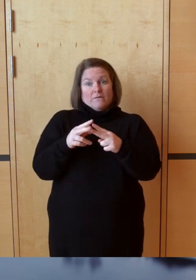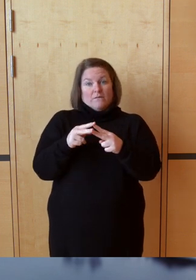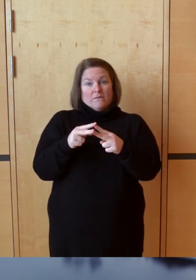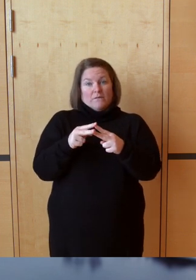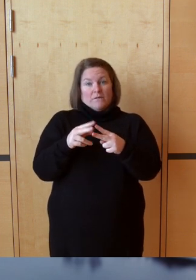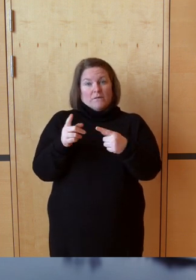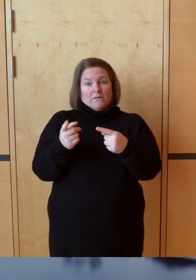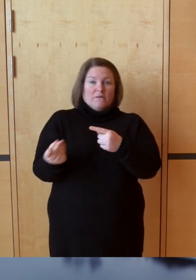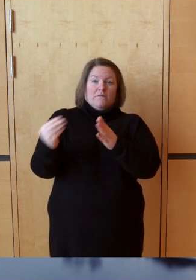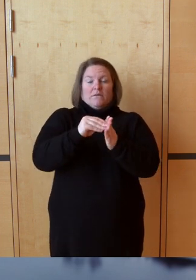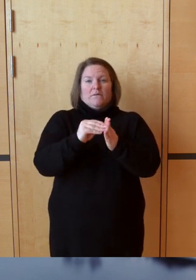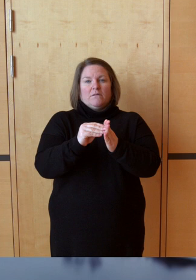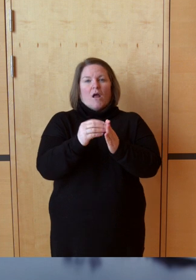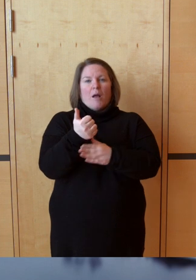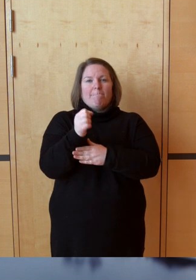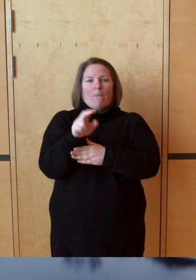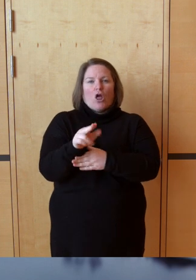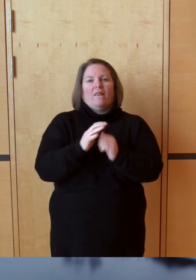Vädret prov som idag inte anser ska tillåtas